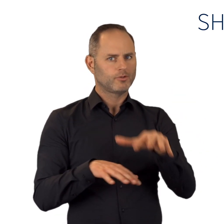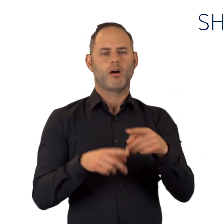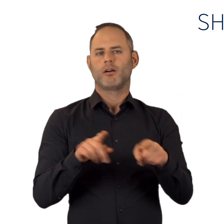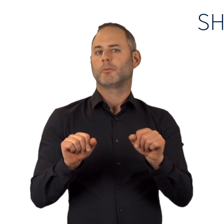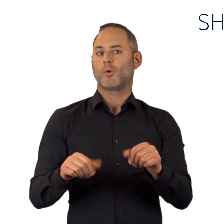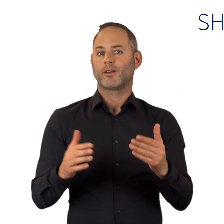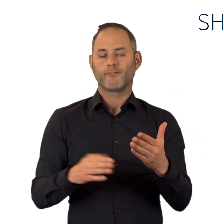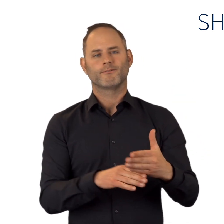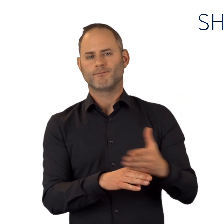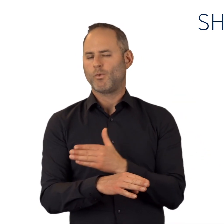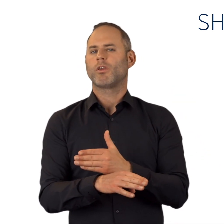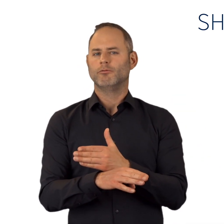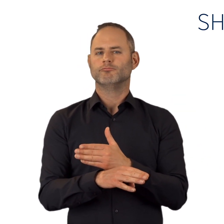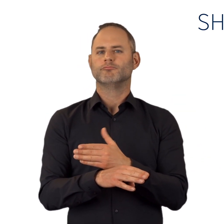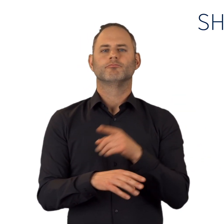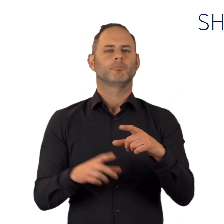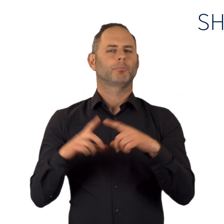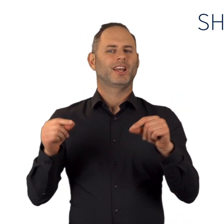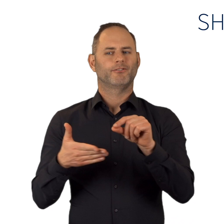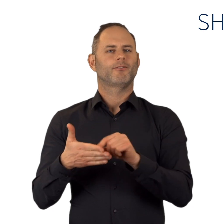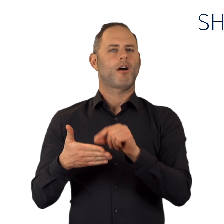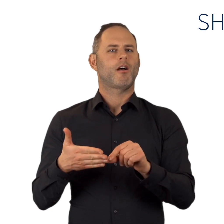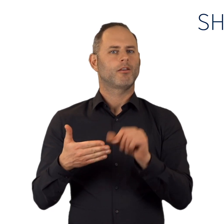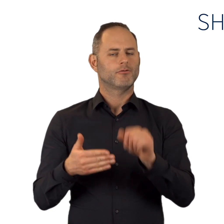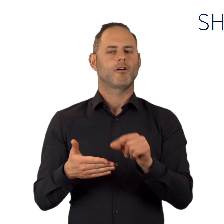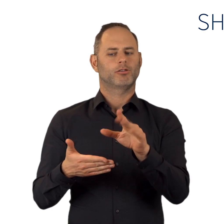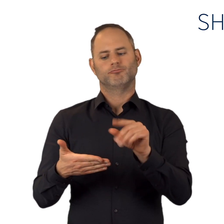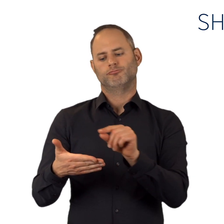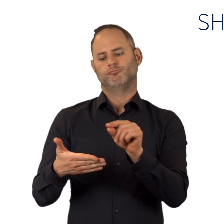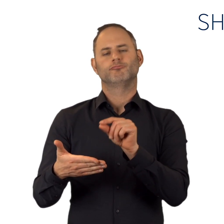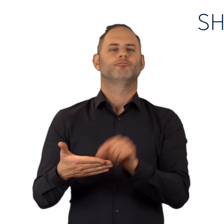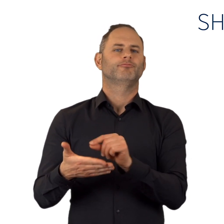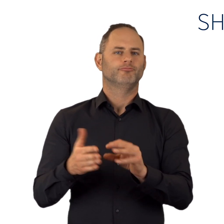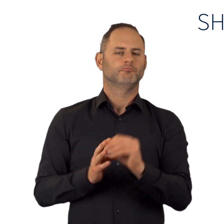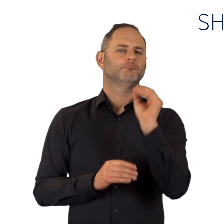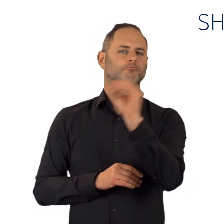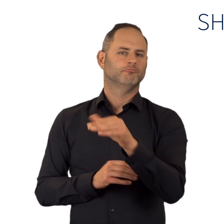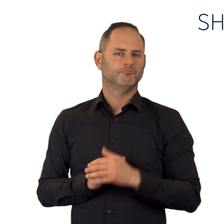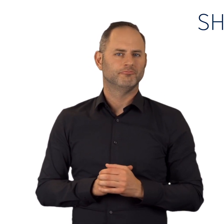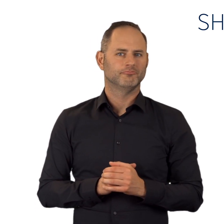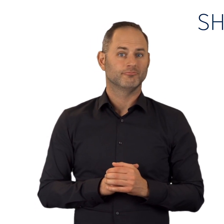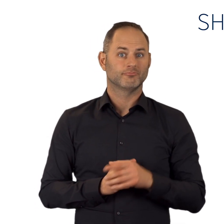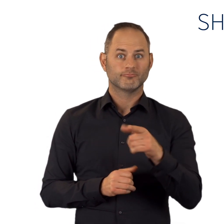besteht vorher die Möglichkeit, seine Stimme durch Briefwahl abzugeben.